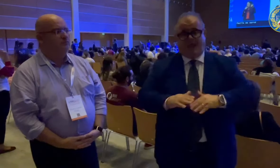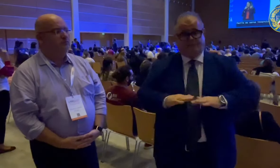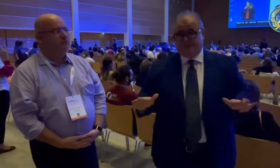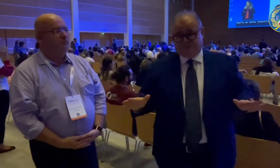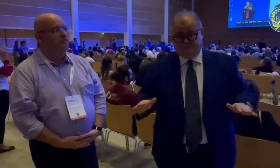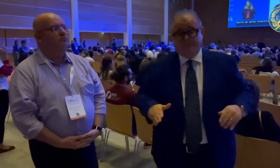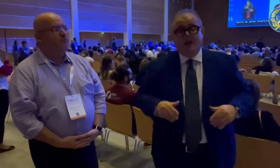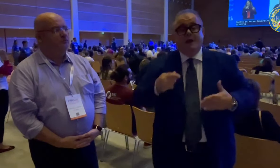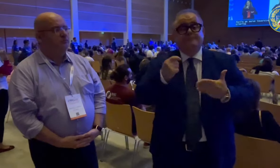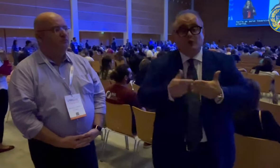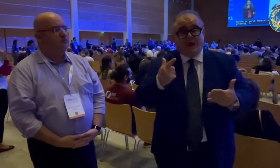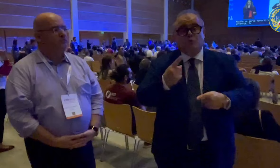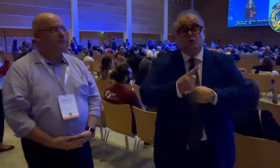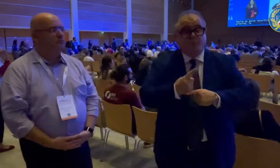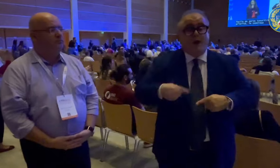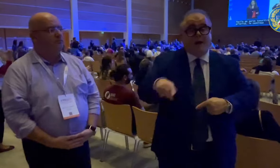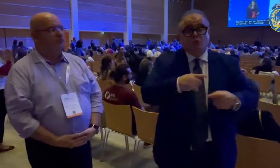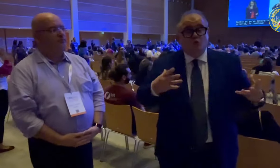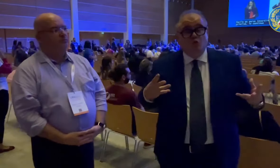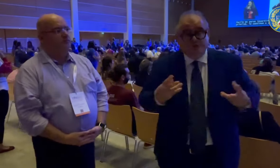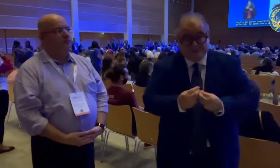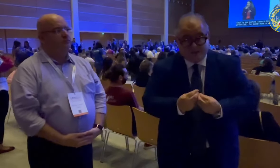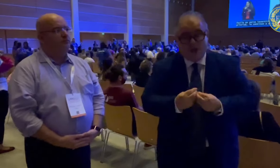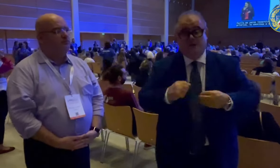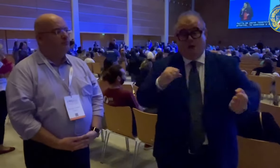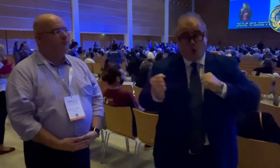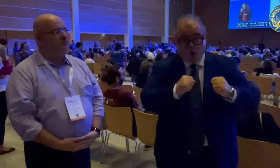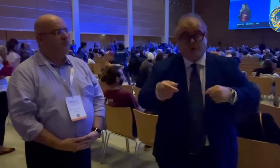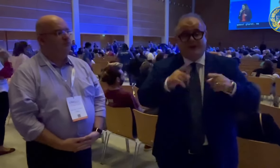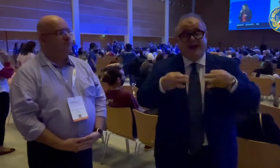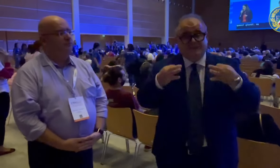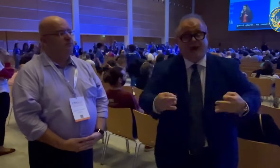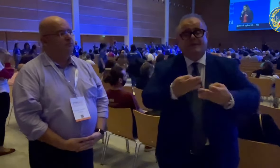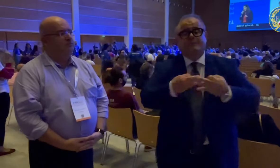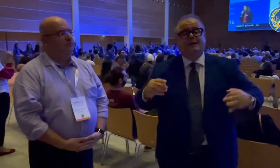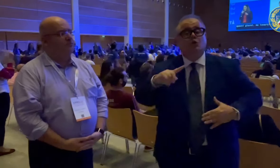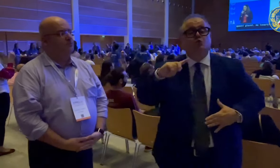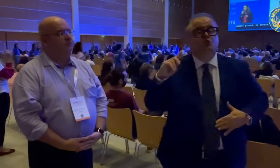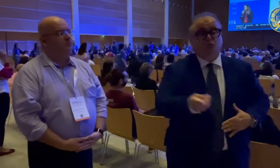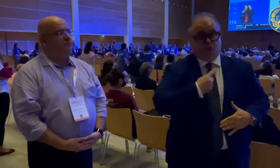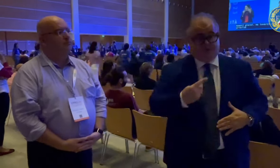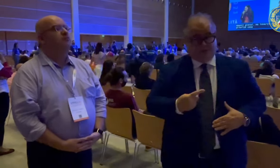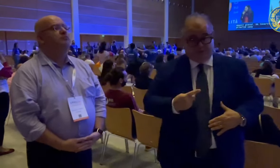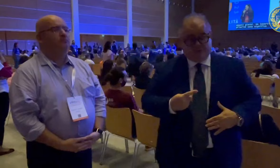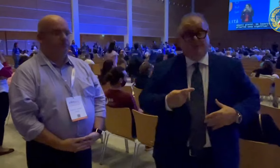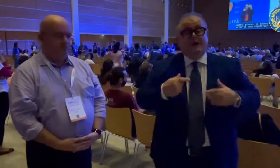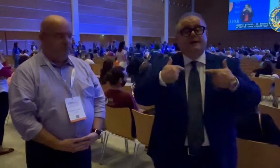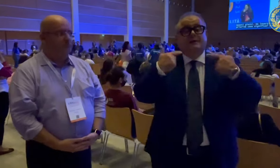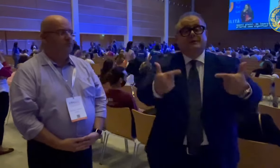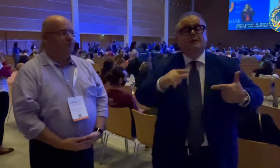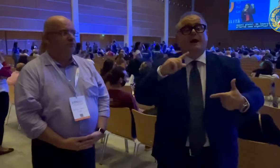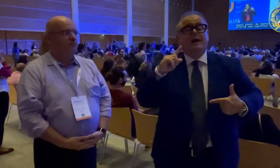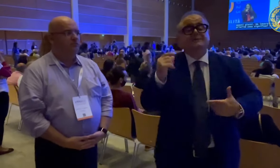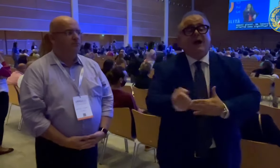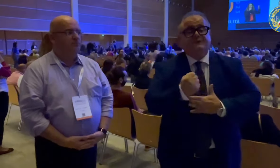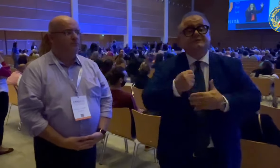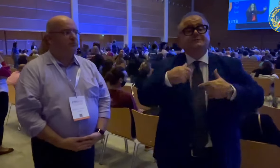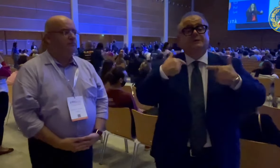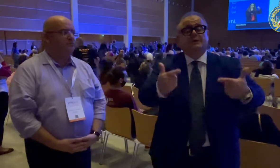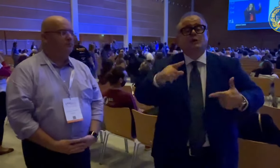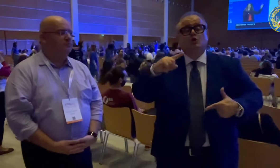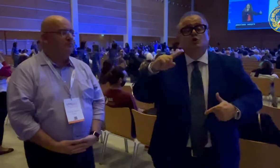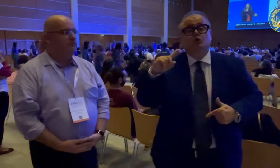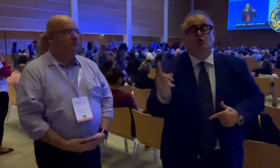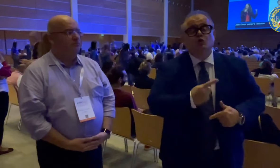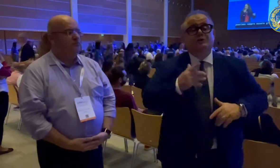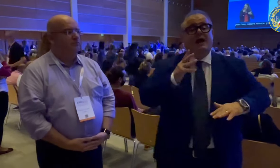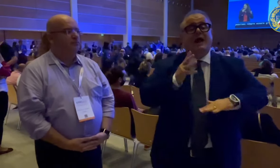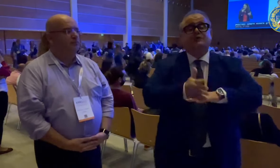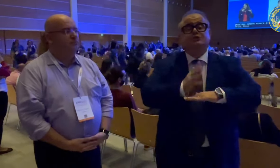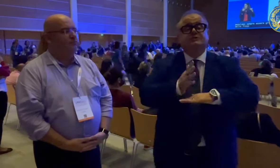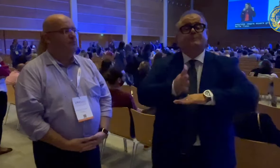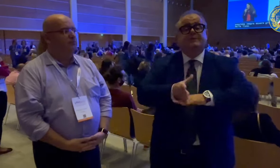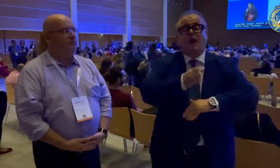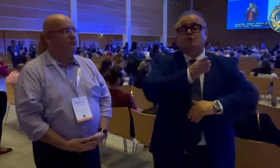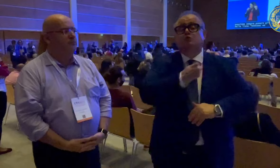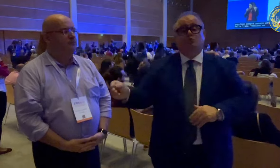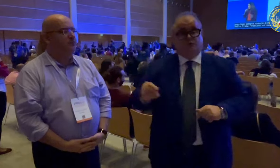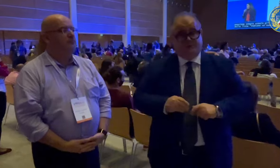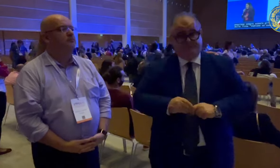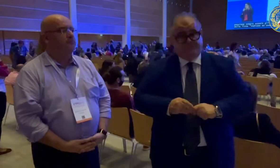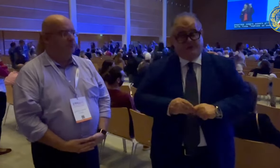persone con disabilità ma è importante lottare uniti per arrivare a stare tutti in una condizione di benessere, bisogna garantire i servizi e l’accessibilità a tutti.